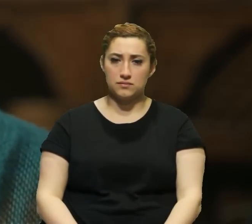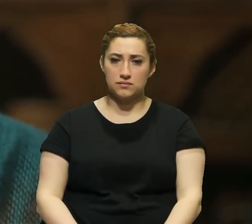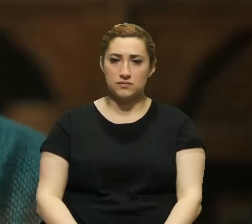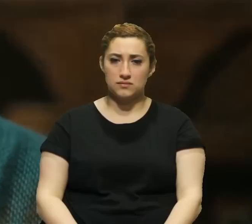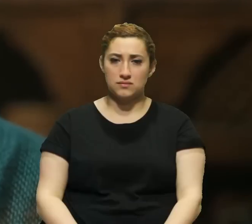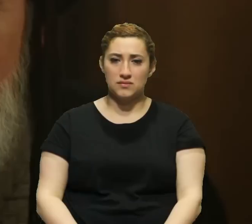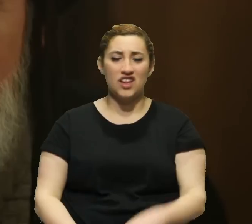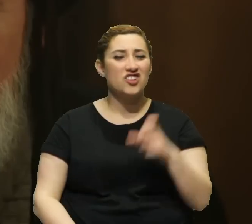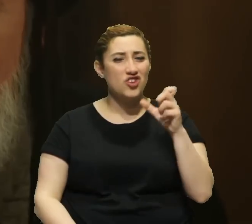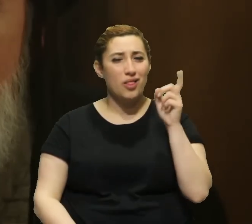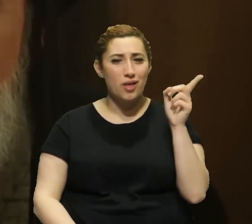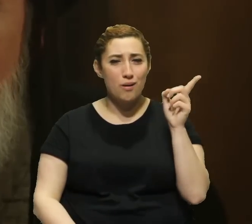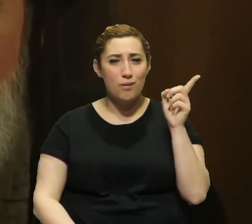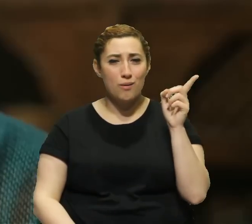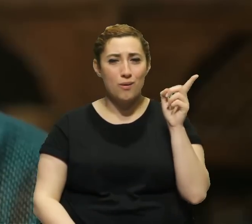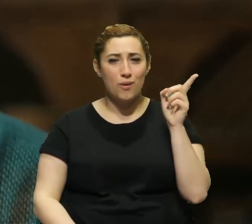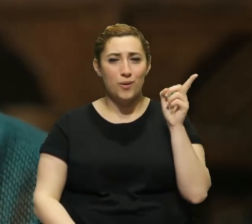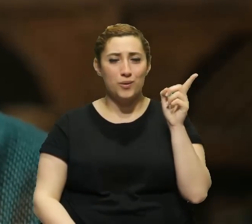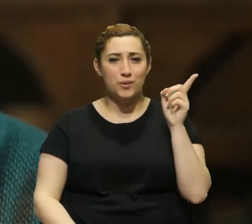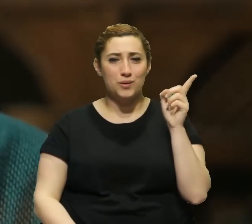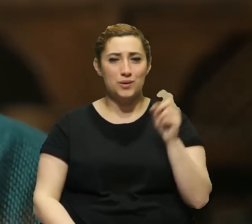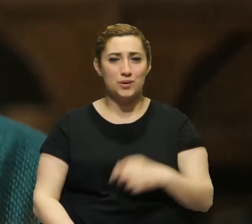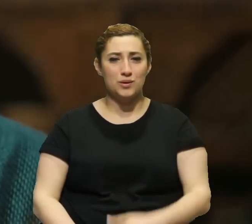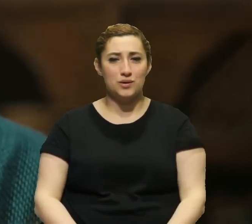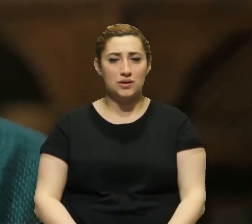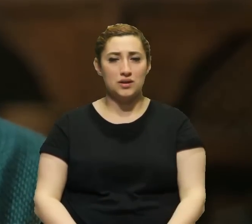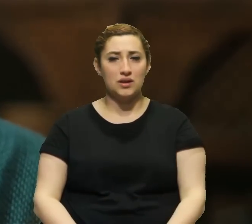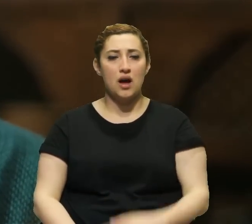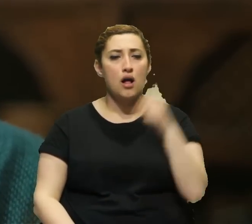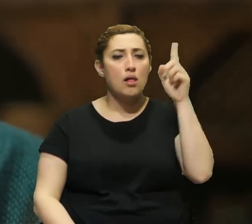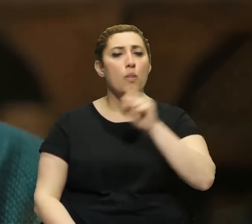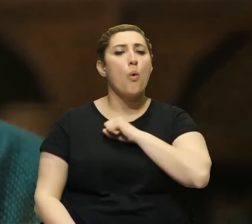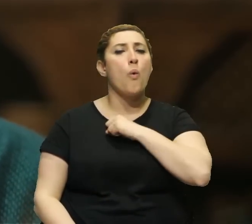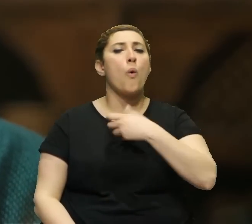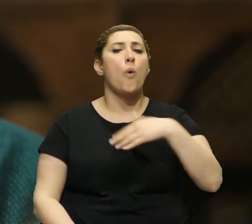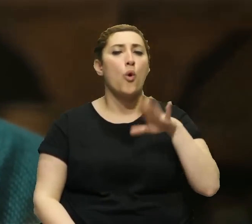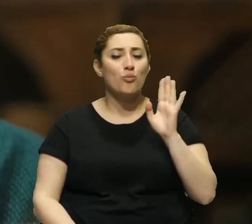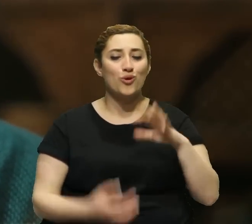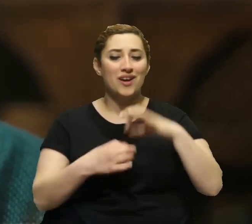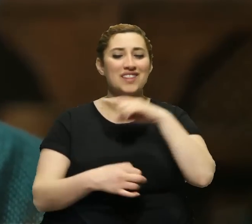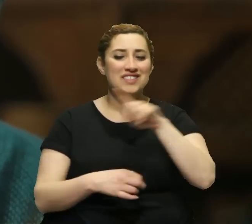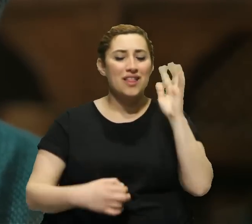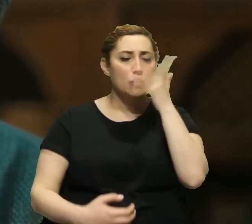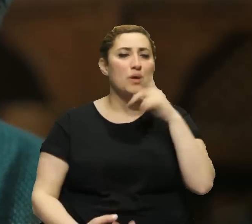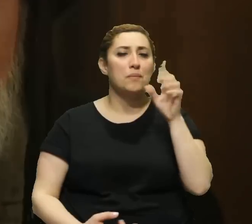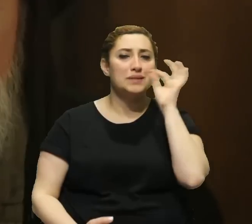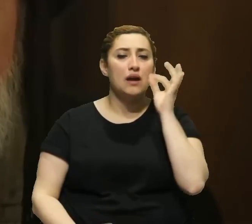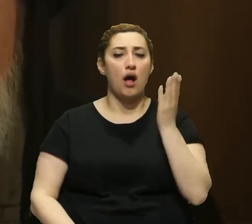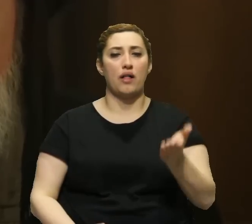Candaroğlu. Allah'tan korkmaz. Kuldan arlanmaz bir adamdır.